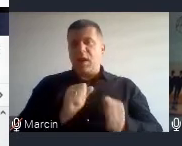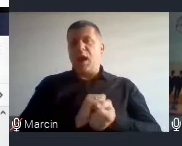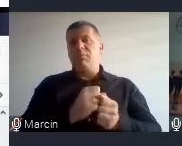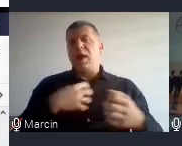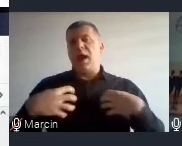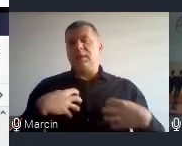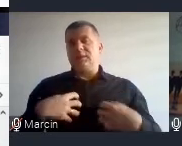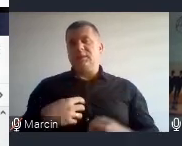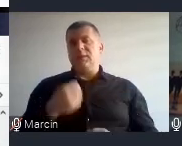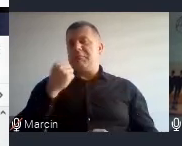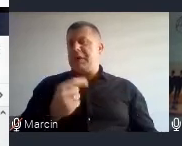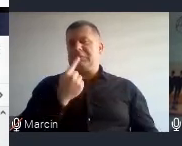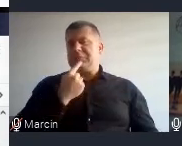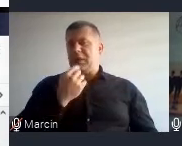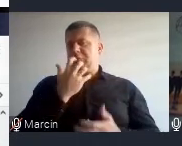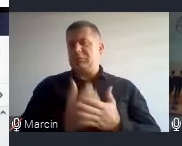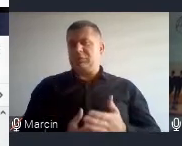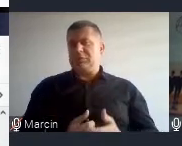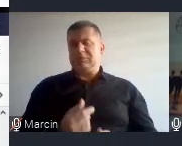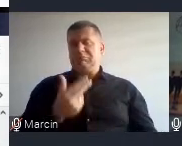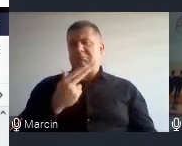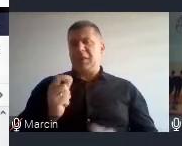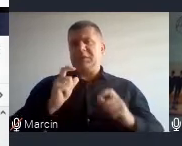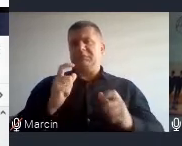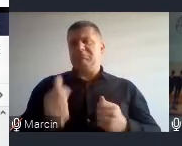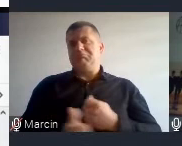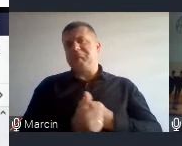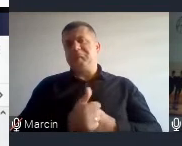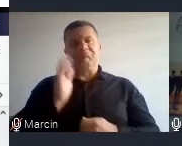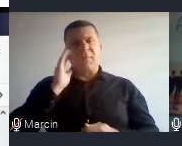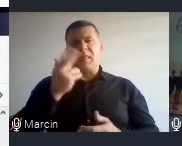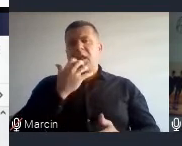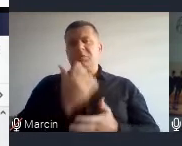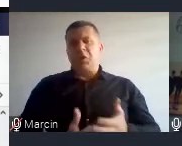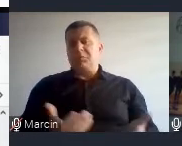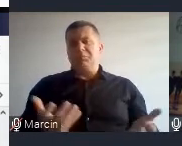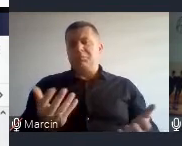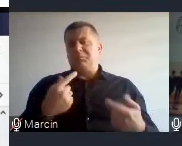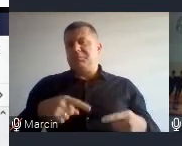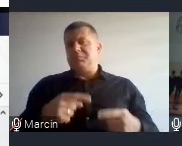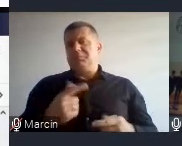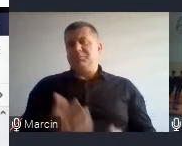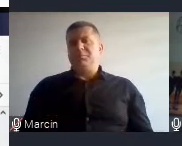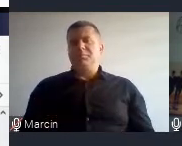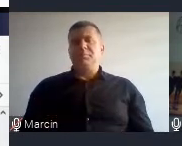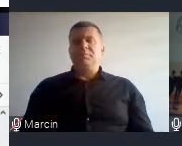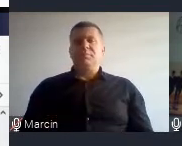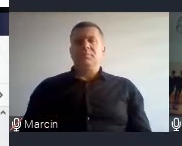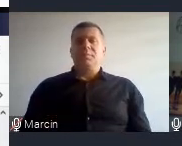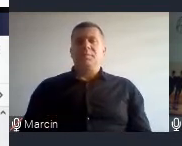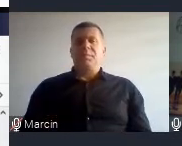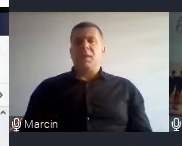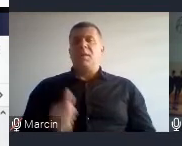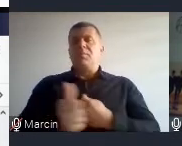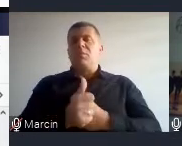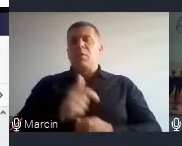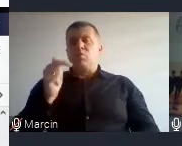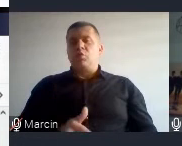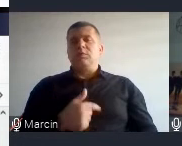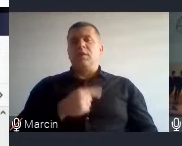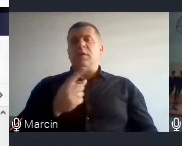Bardzo rzadko stosowane. Nie zdarza się stosowanie tego zapisu, ponieważ musielibyśmy tego wykonawcę